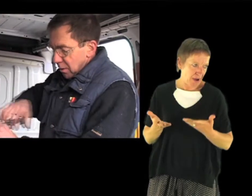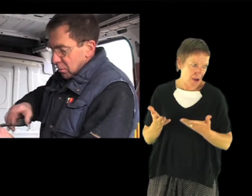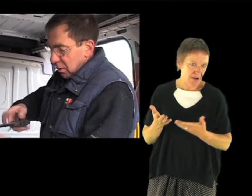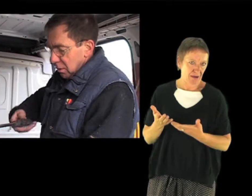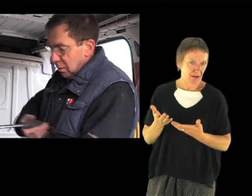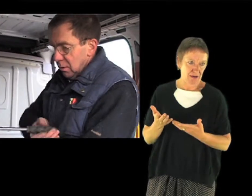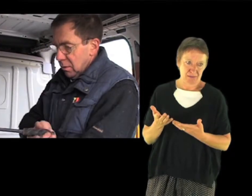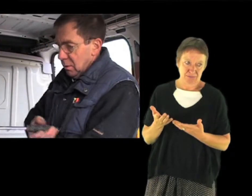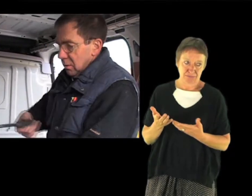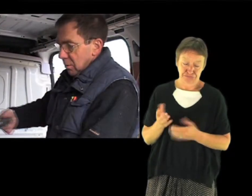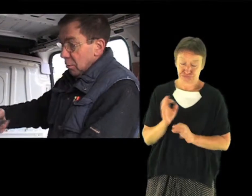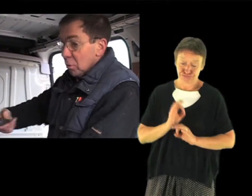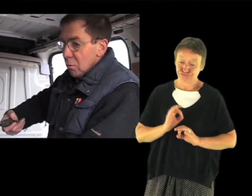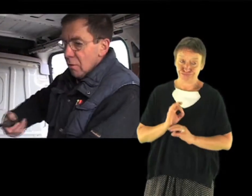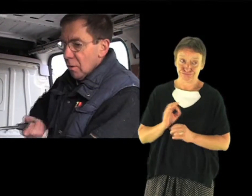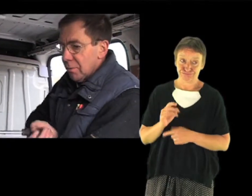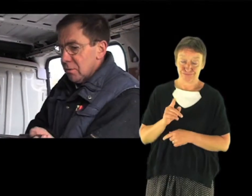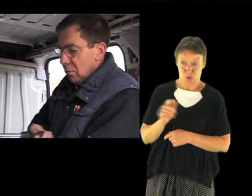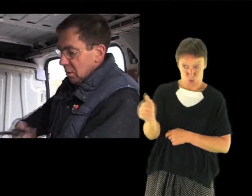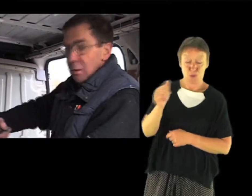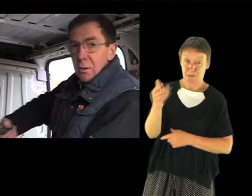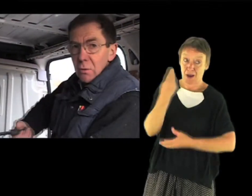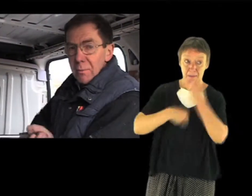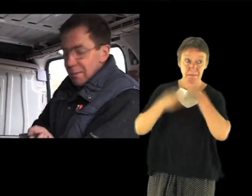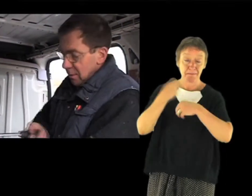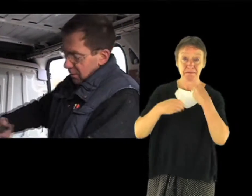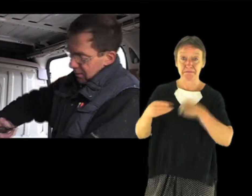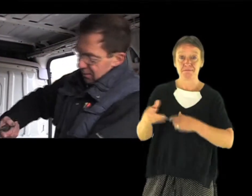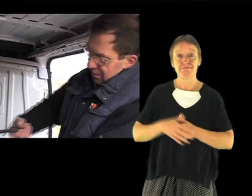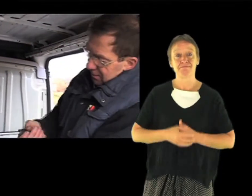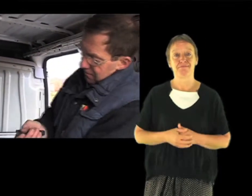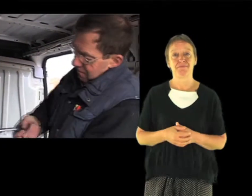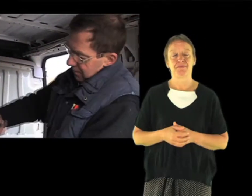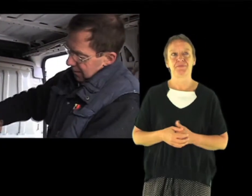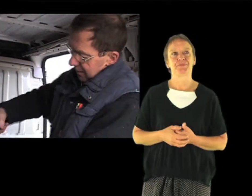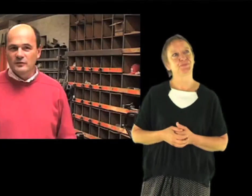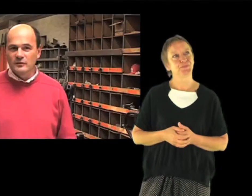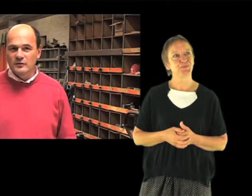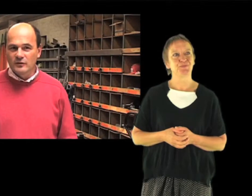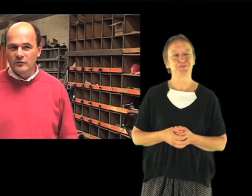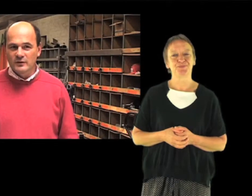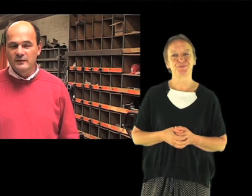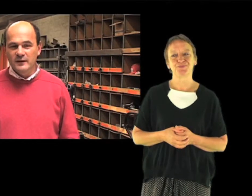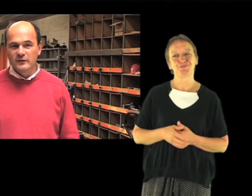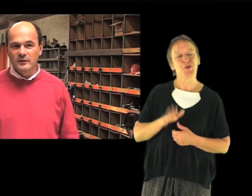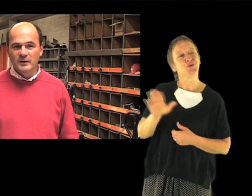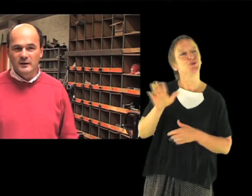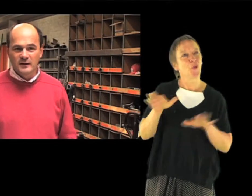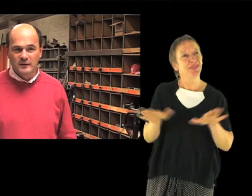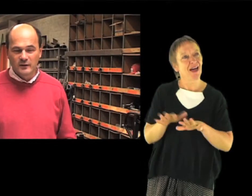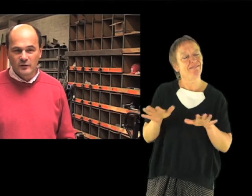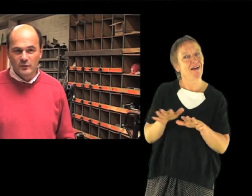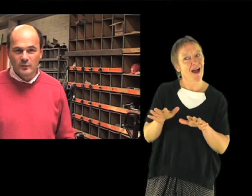Ce n'est pas nous qui lui avons appris. C'est lui-même. Dans son travail, ce qui m'intéresse